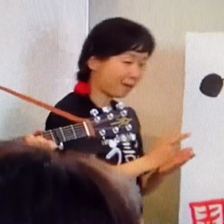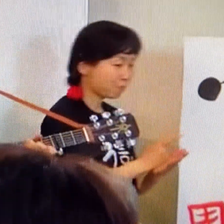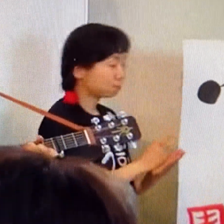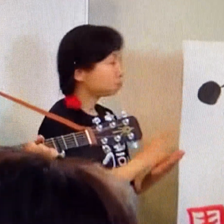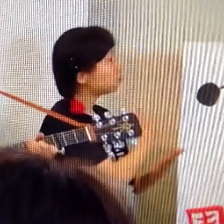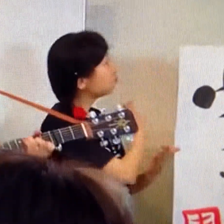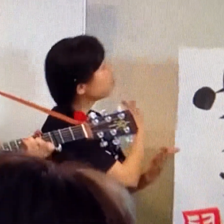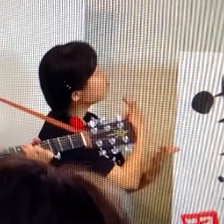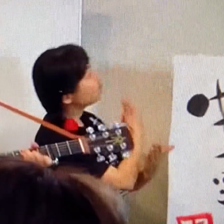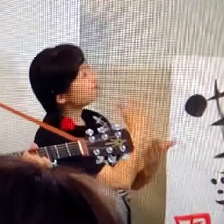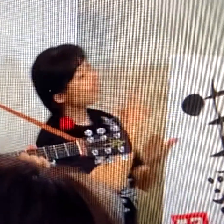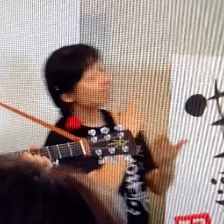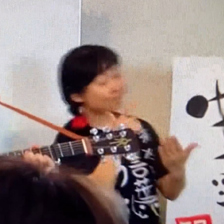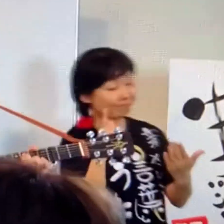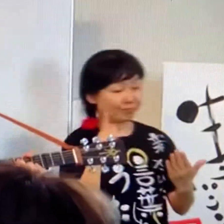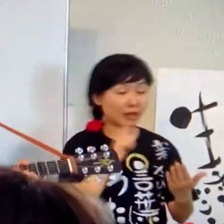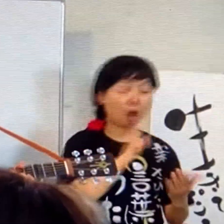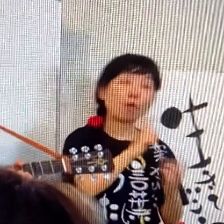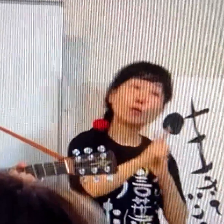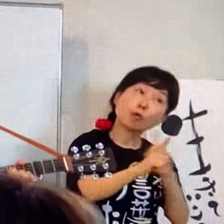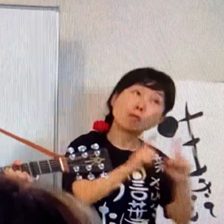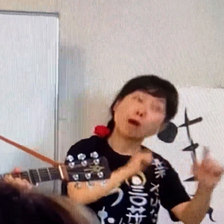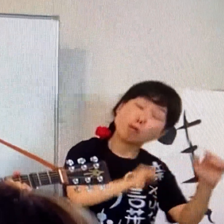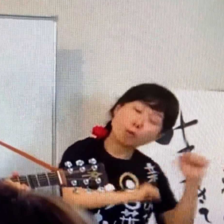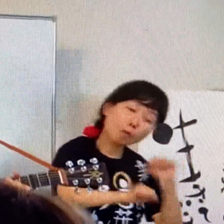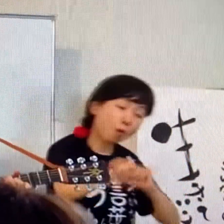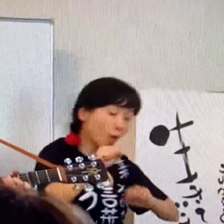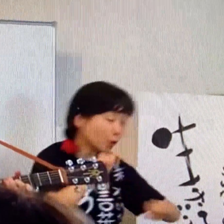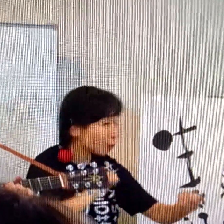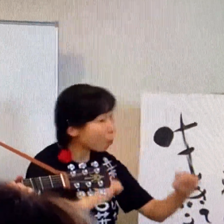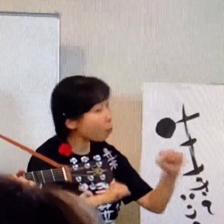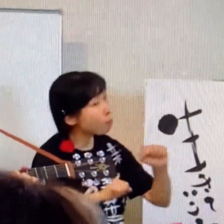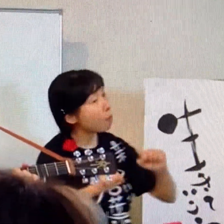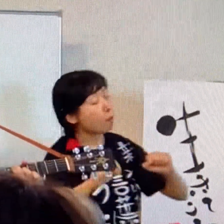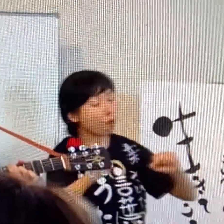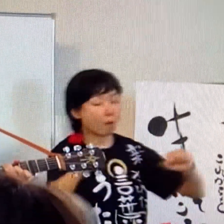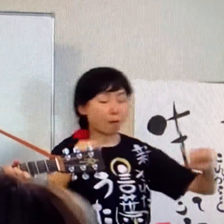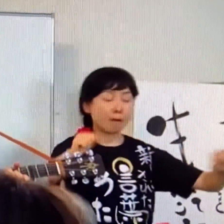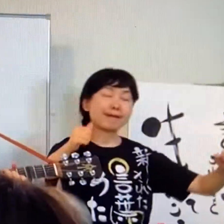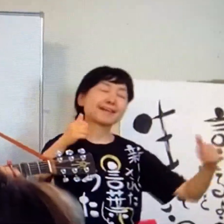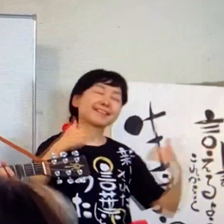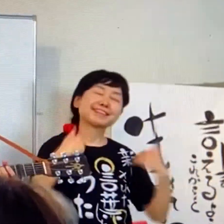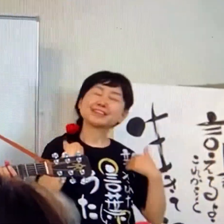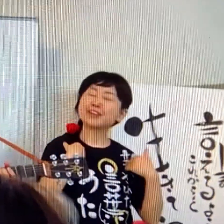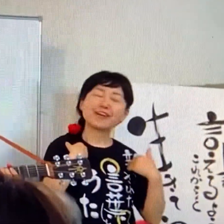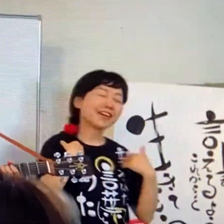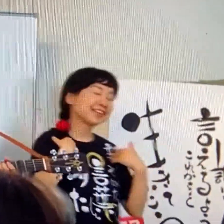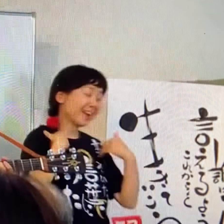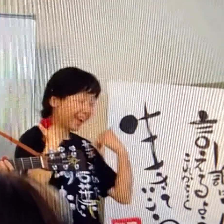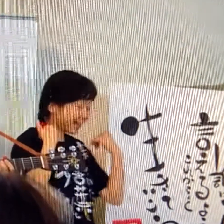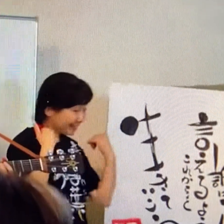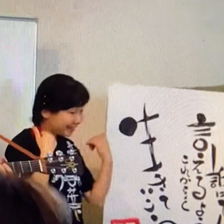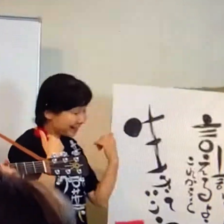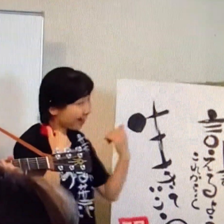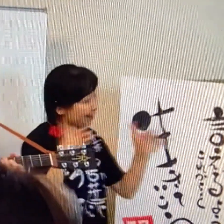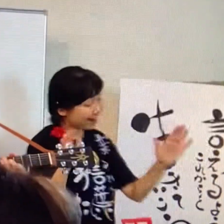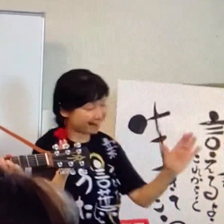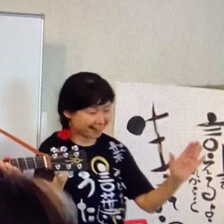どんな言葉も行動も 必要ないもの